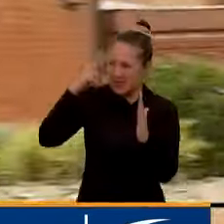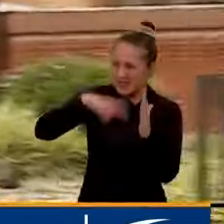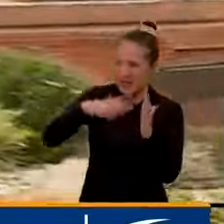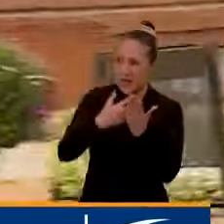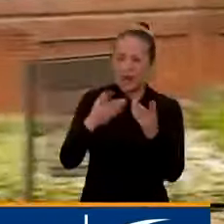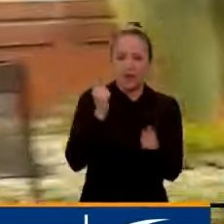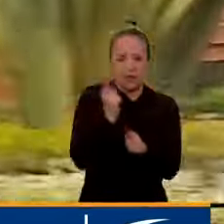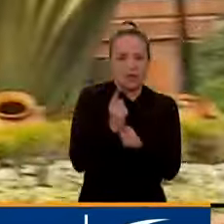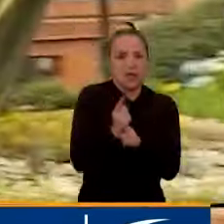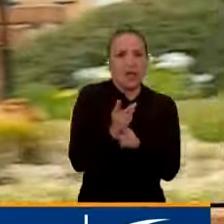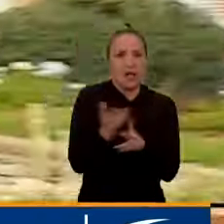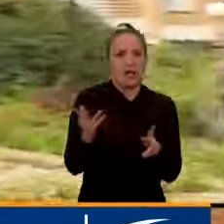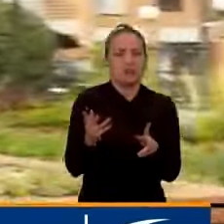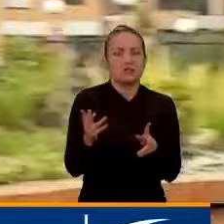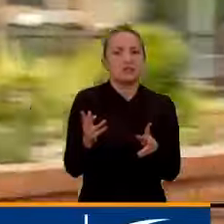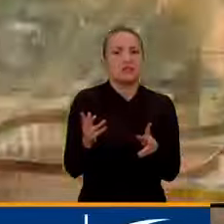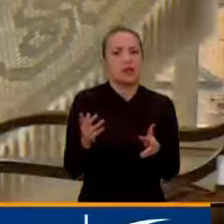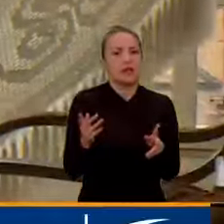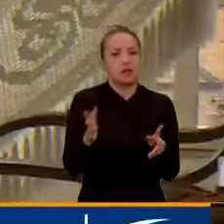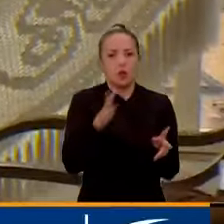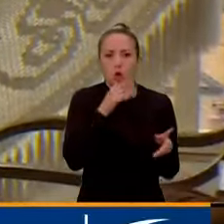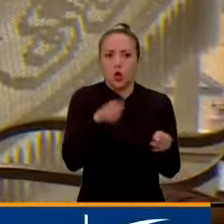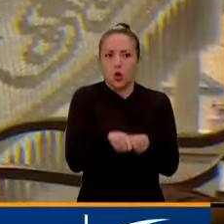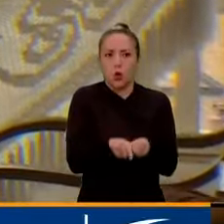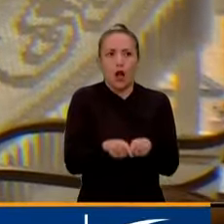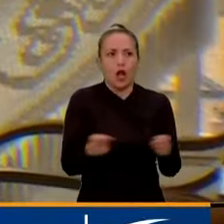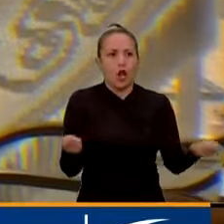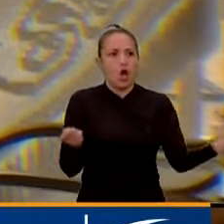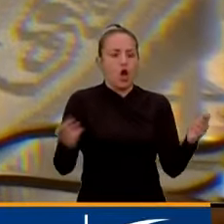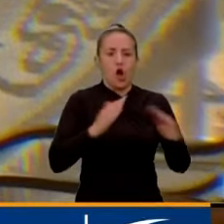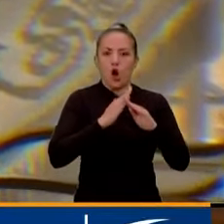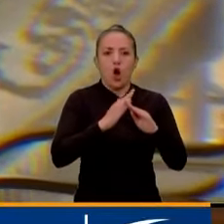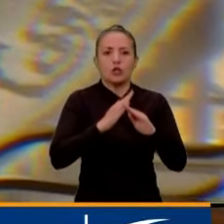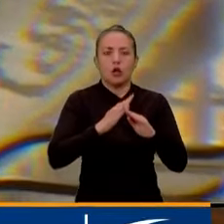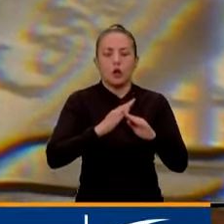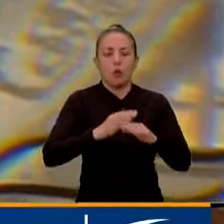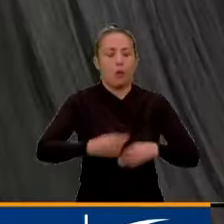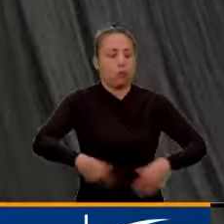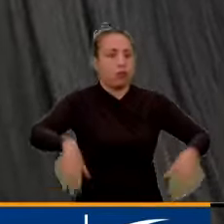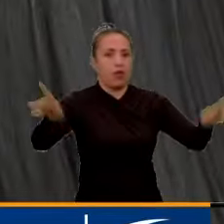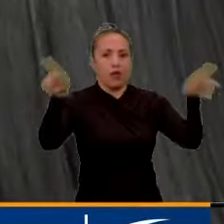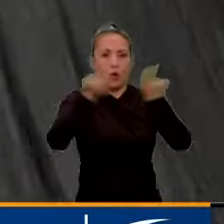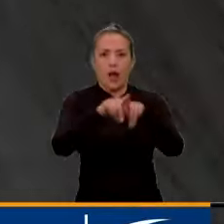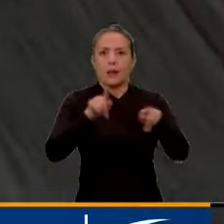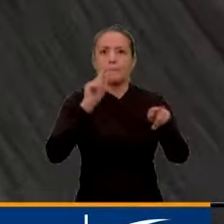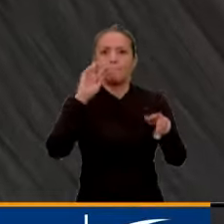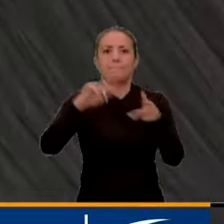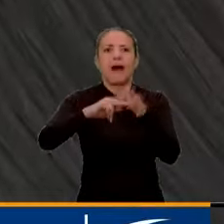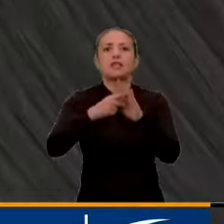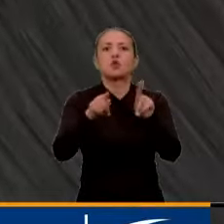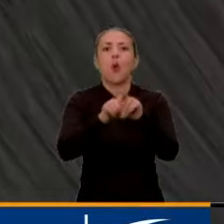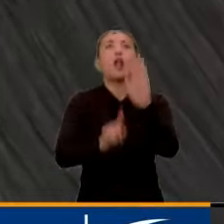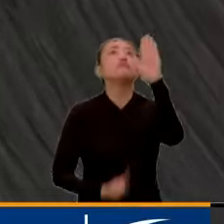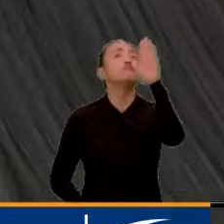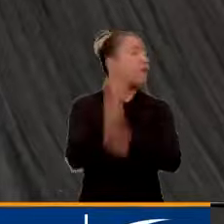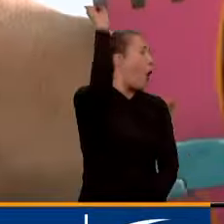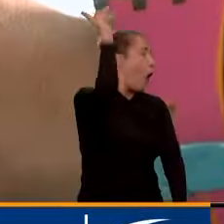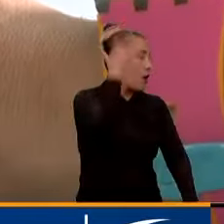es el caso extremo está conduciendo o como bien lo mencionabas, a que estemos